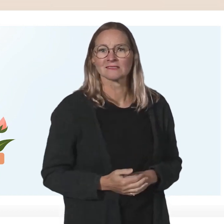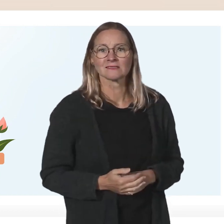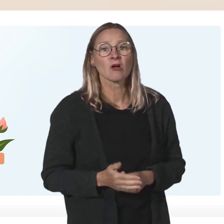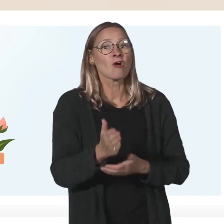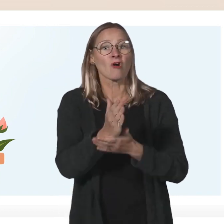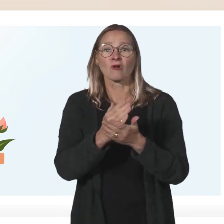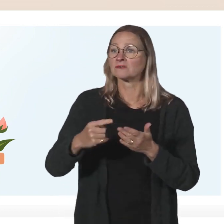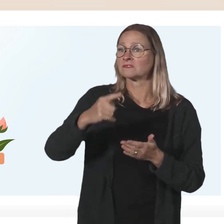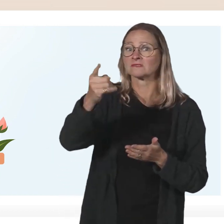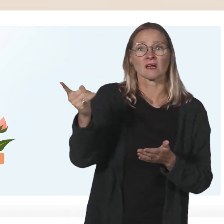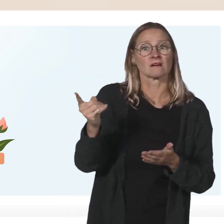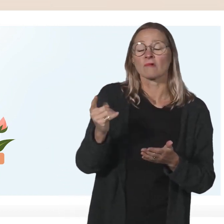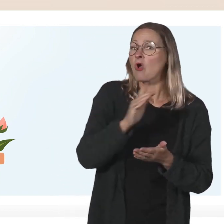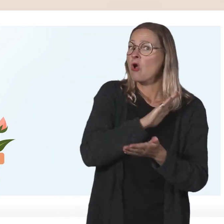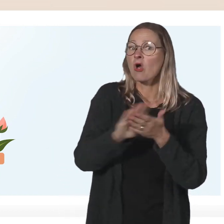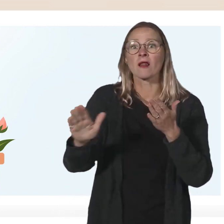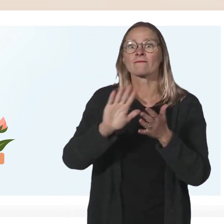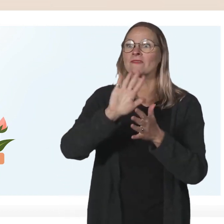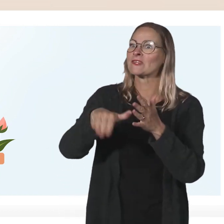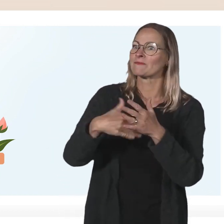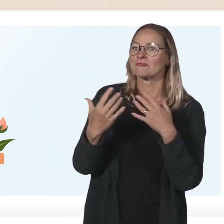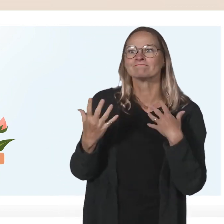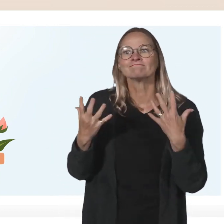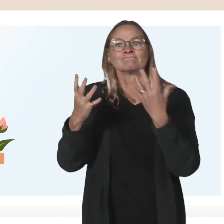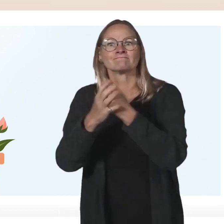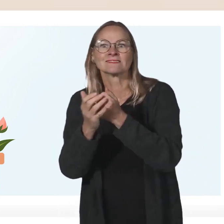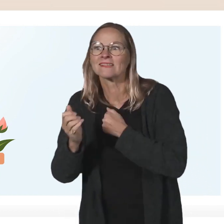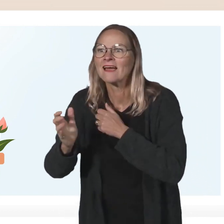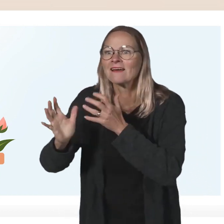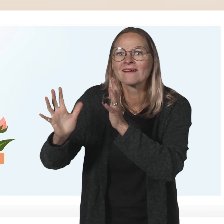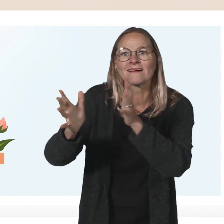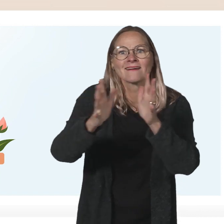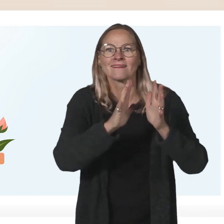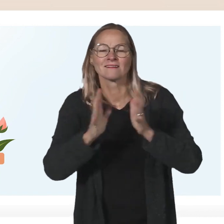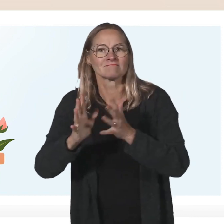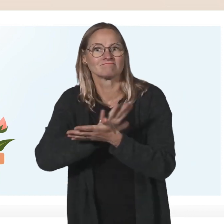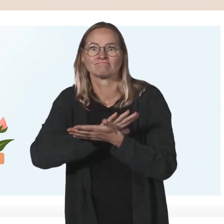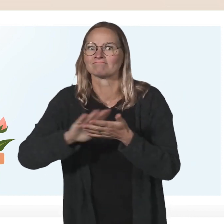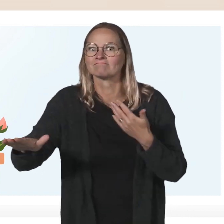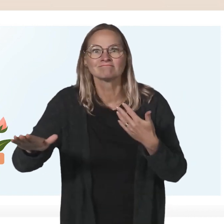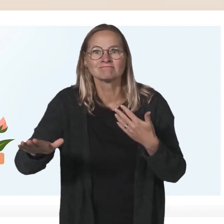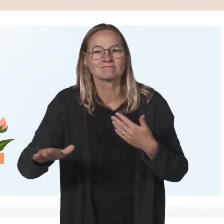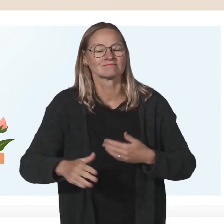ja osa ei ole päässyt lainkaan tekemisiin viittomakielen kanssa.